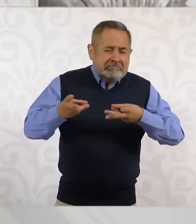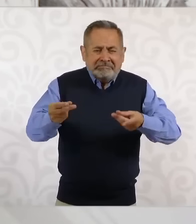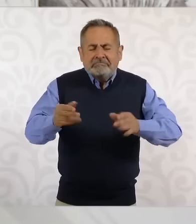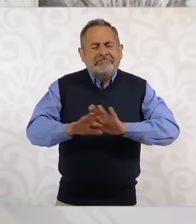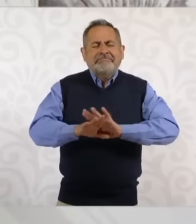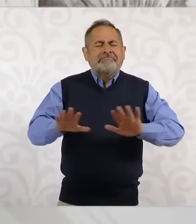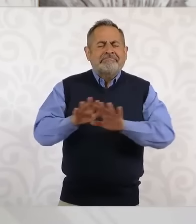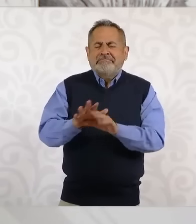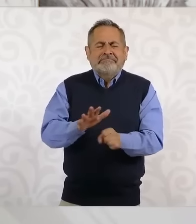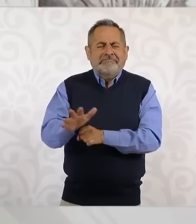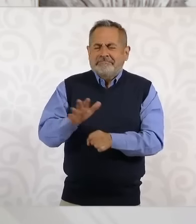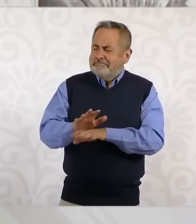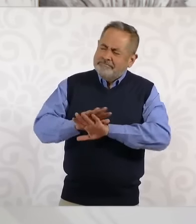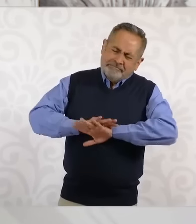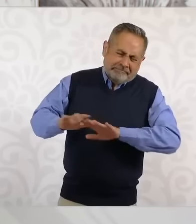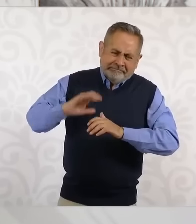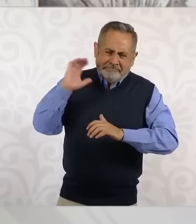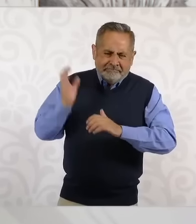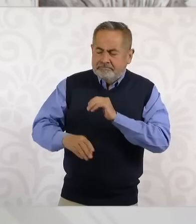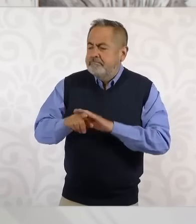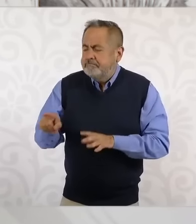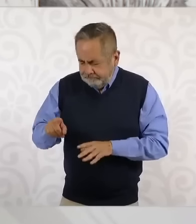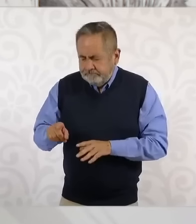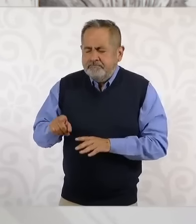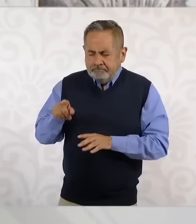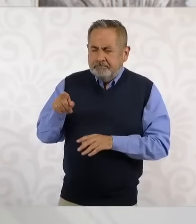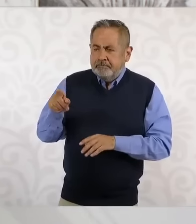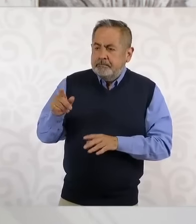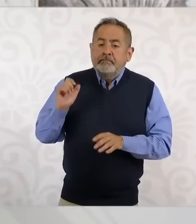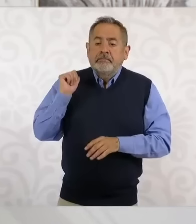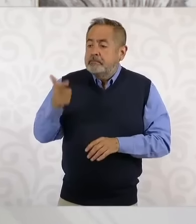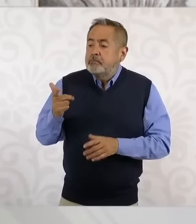tiempo que incrementa las posibilidades de recuperación efectiva de los recursos públicos.